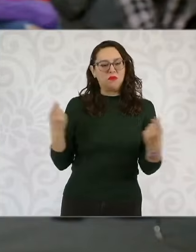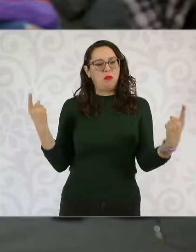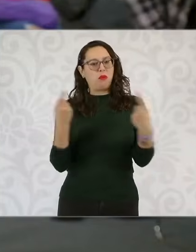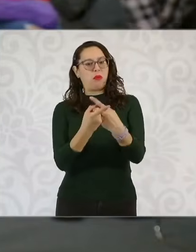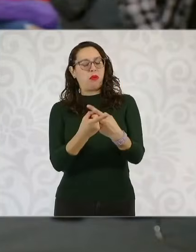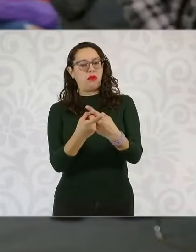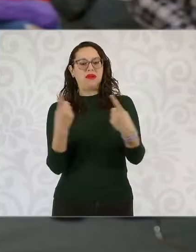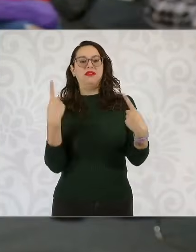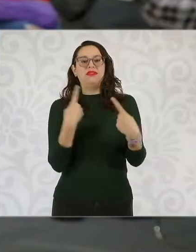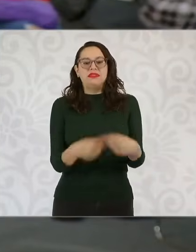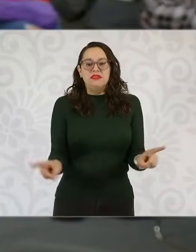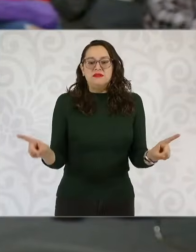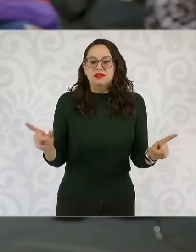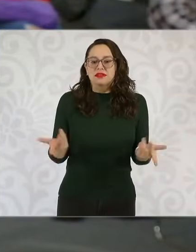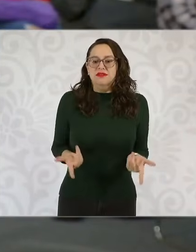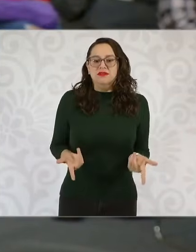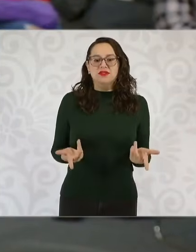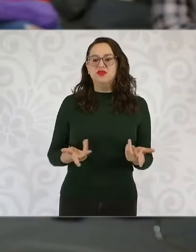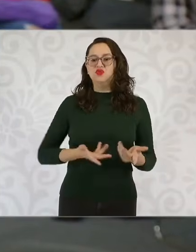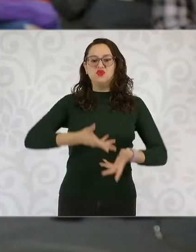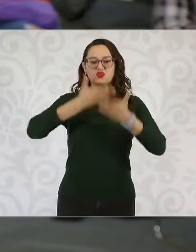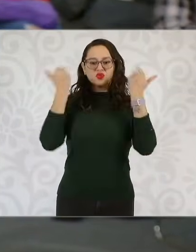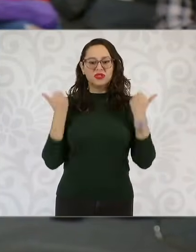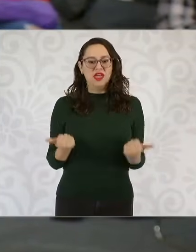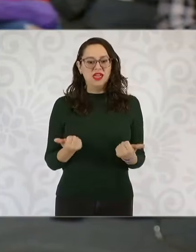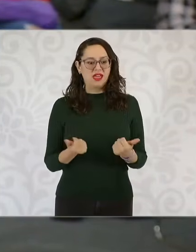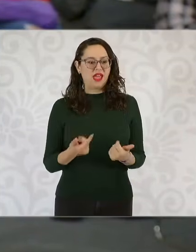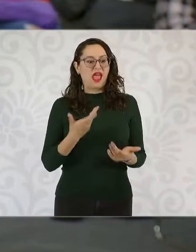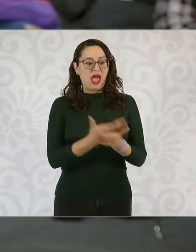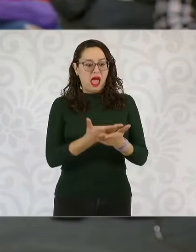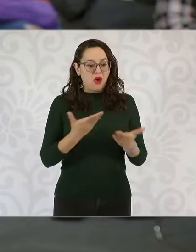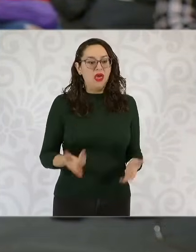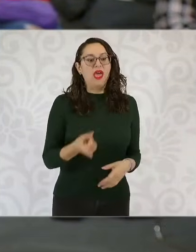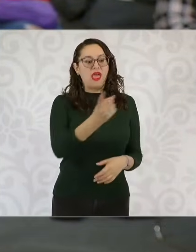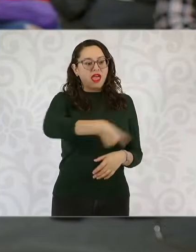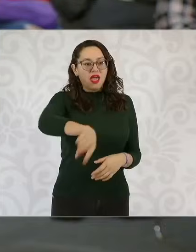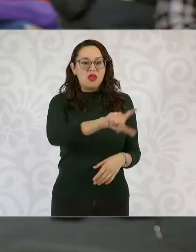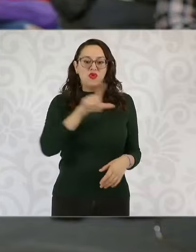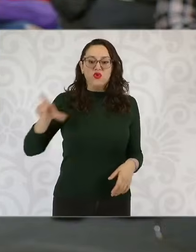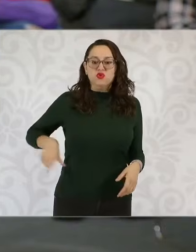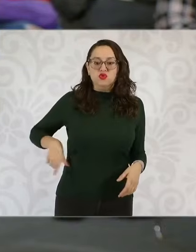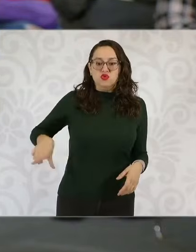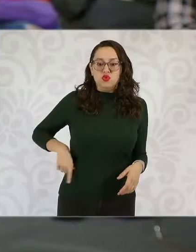sería eh ahora que ellos ya no gobiernan ahora que ya no están en la administración Pues ahora